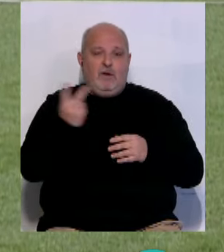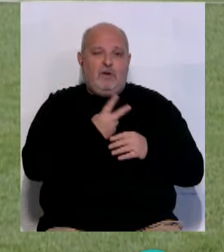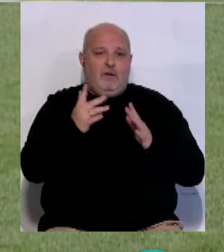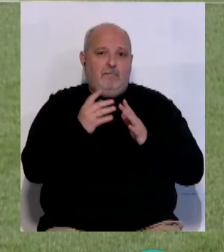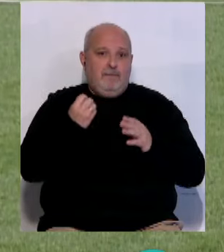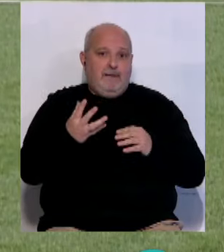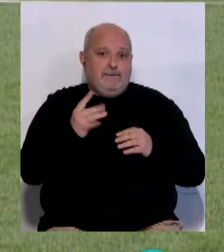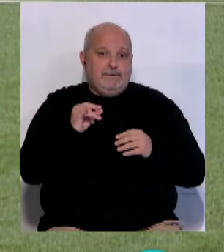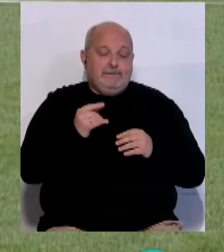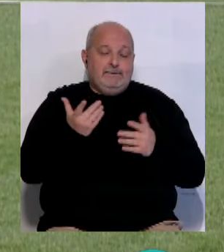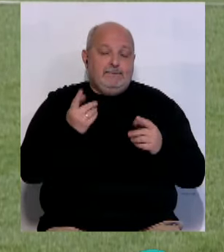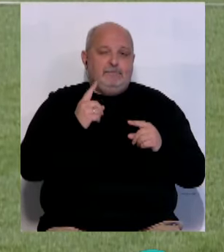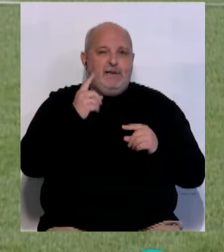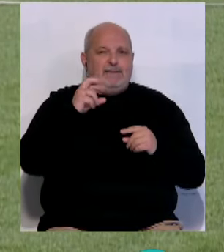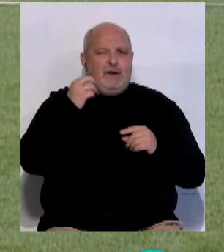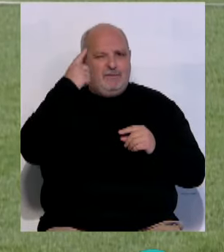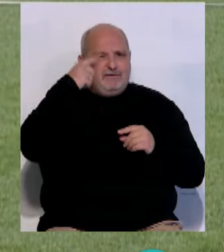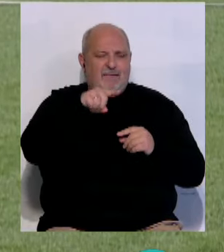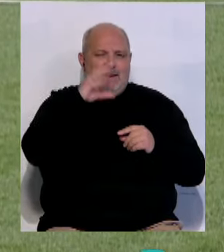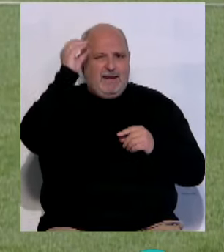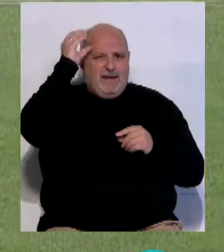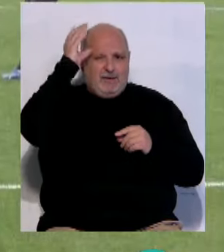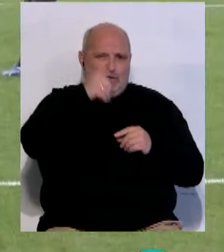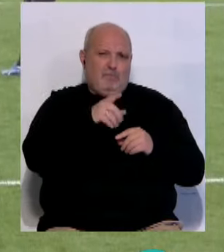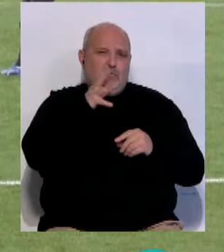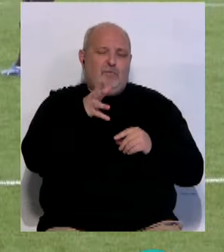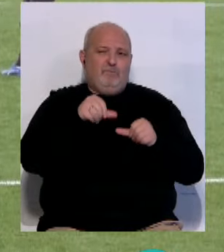yo creo que sero también ha sido listo no sobre todo en las declaraciones de la de la anterior